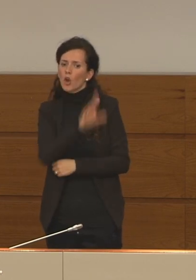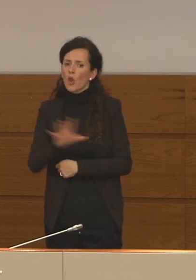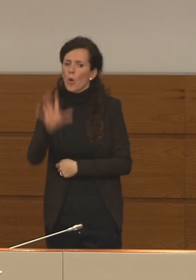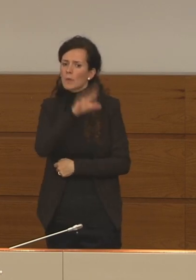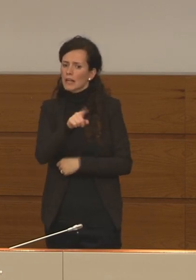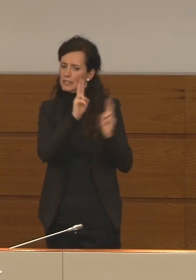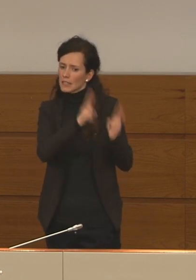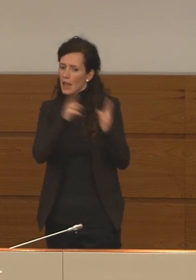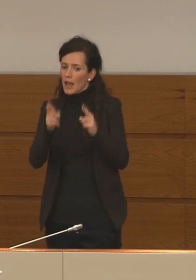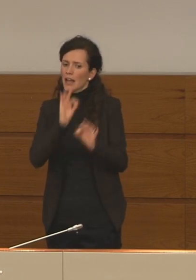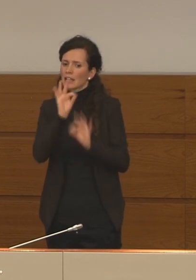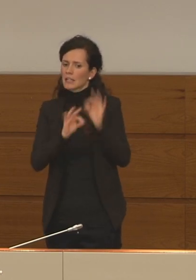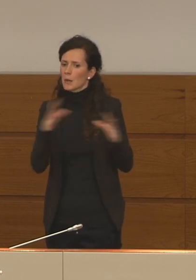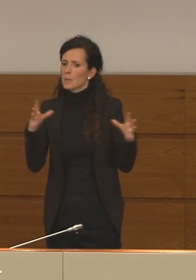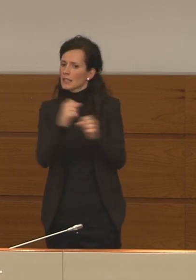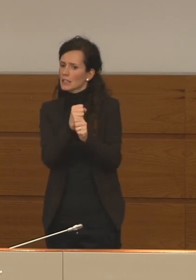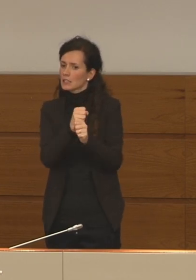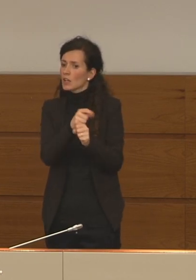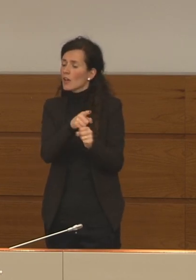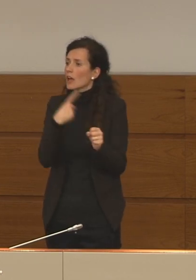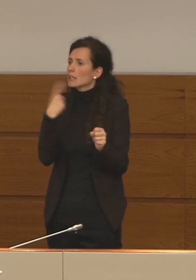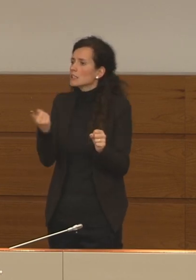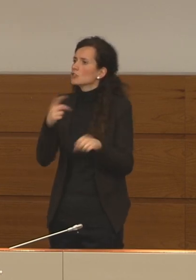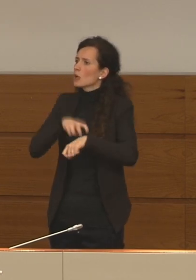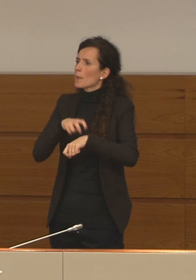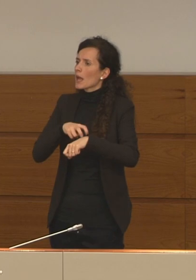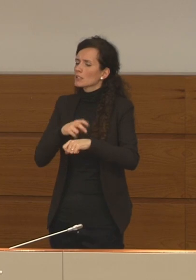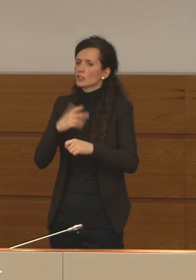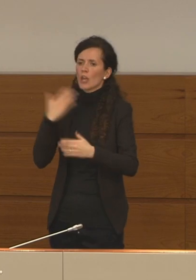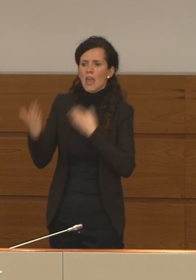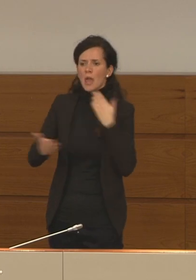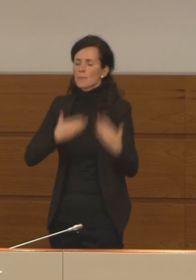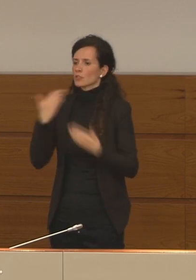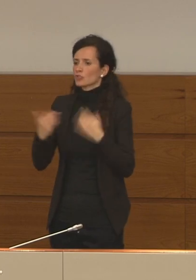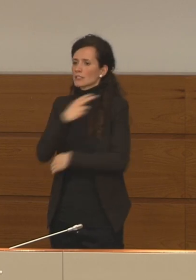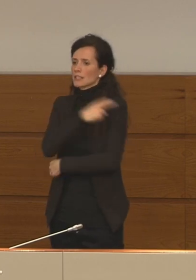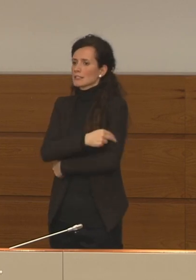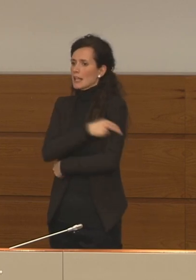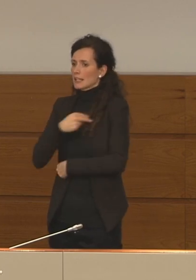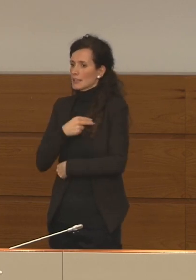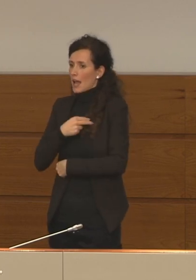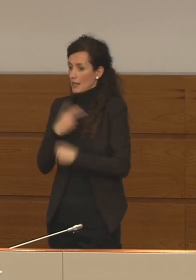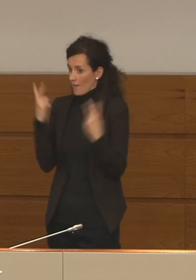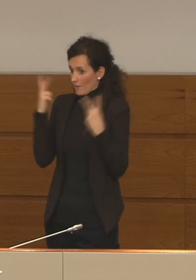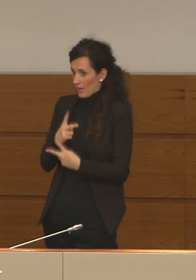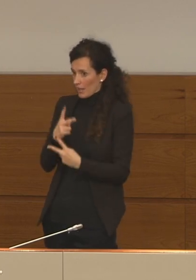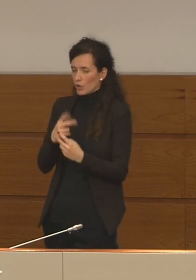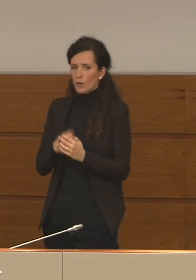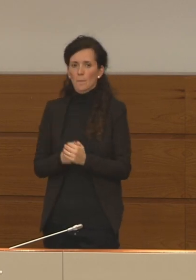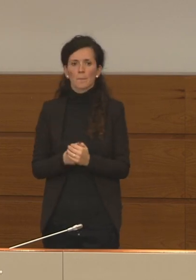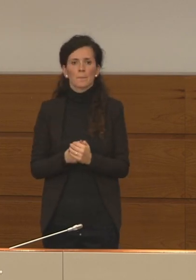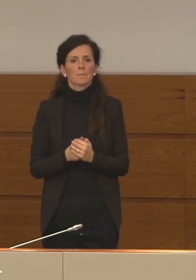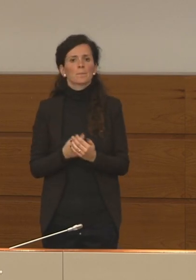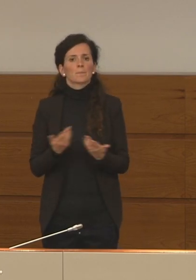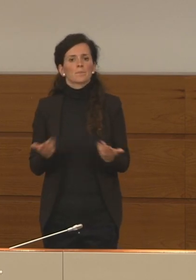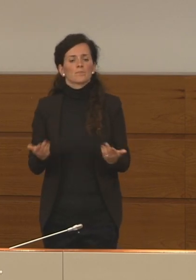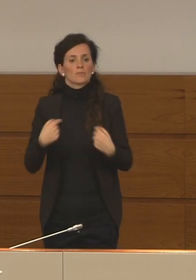intensive lombarde definiscono una calamita sanitaria? Quello che io posso dirle